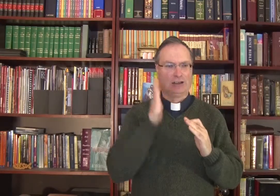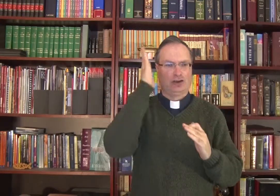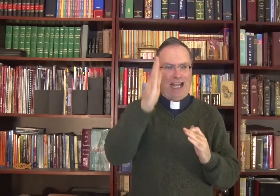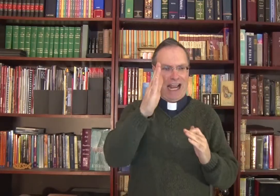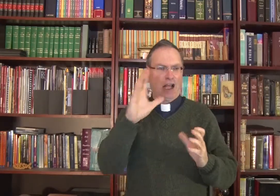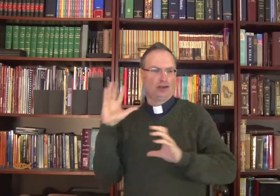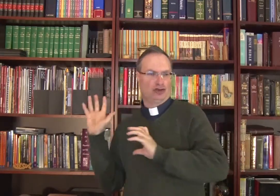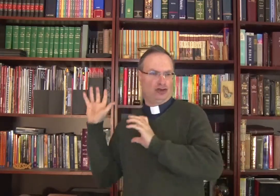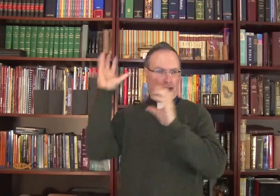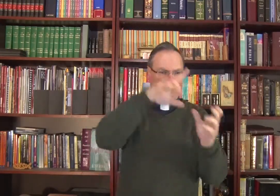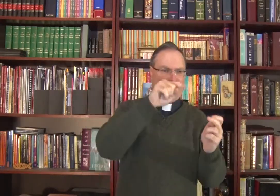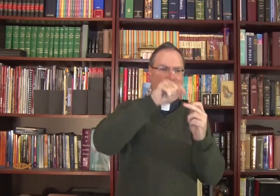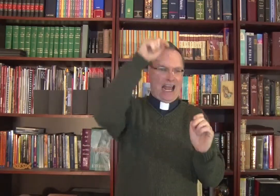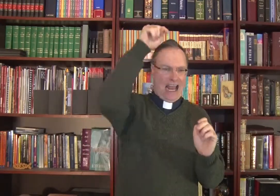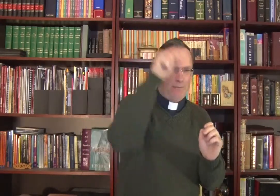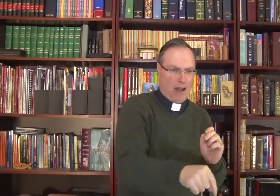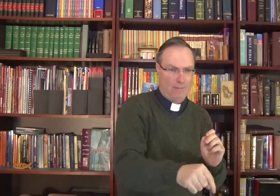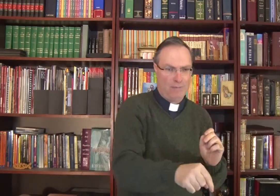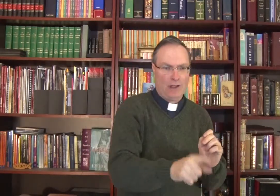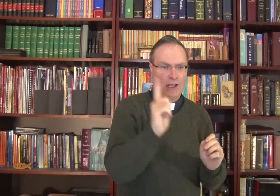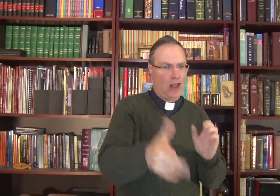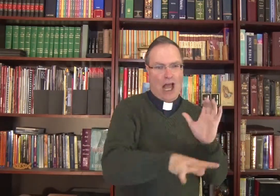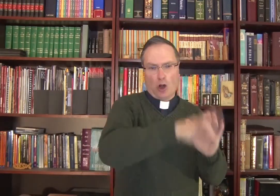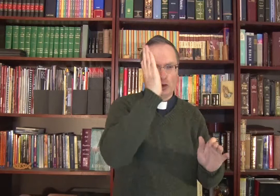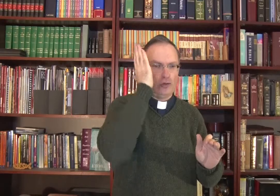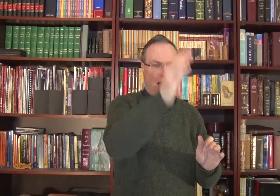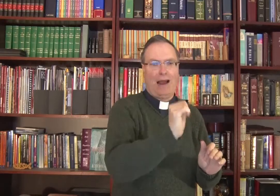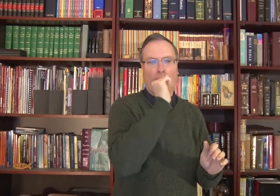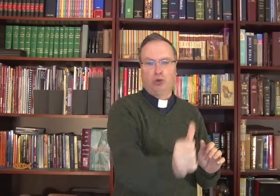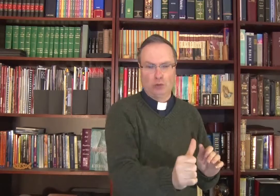sera jetée à bas, et on ne la retrouvera plus.